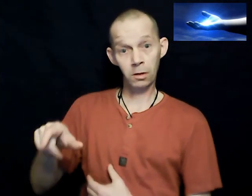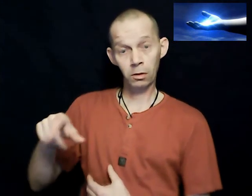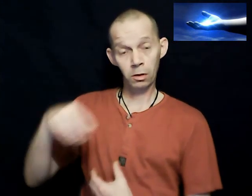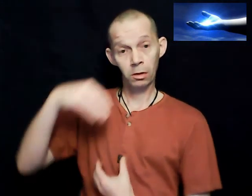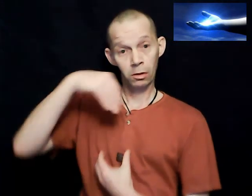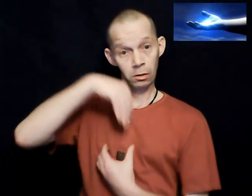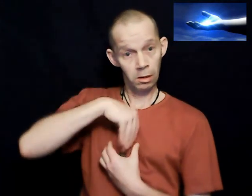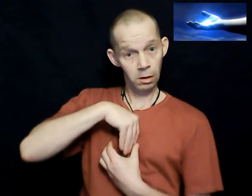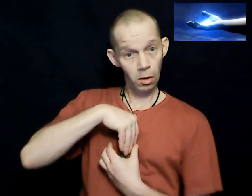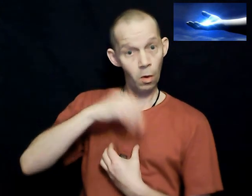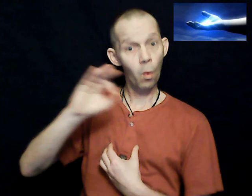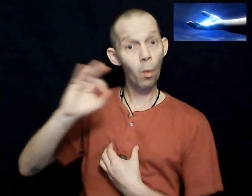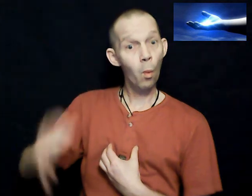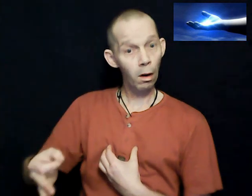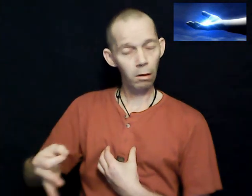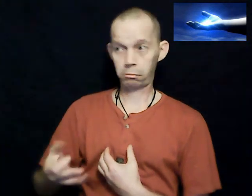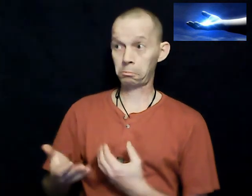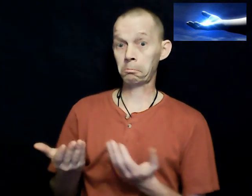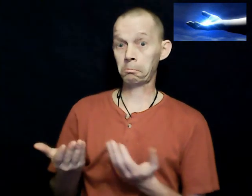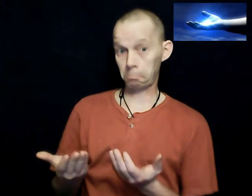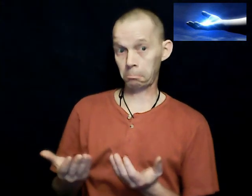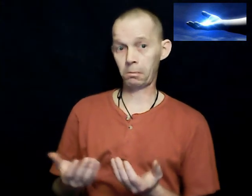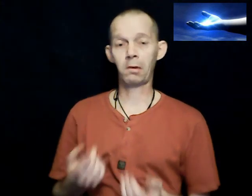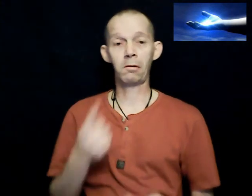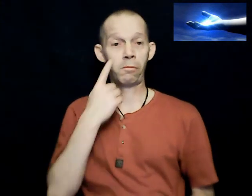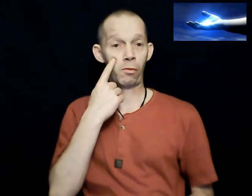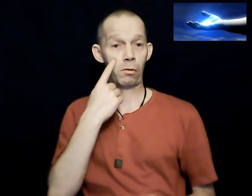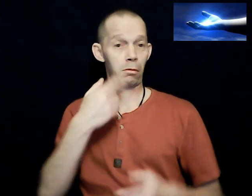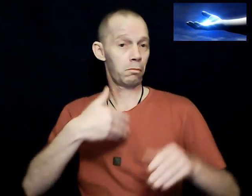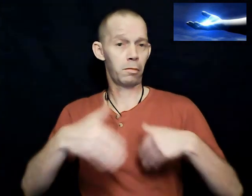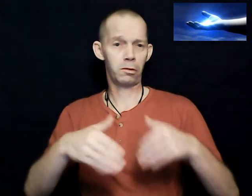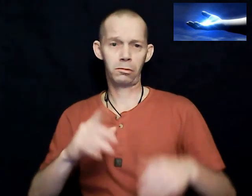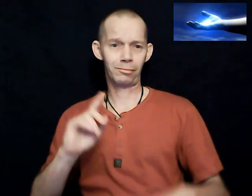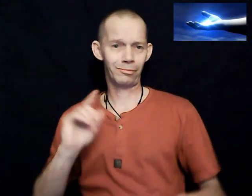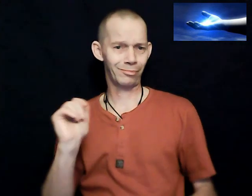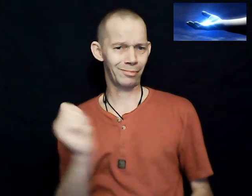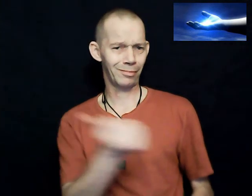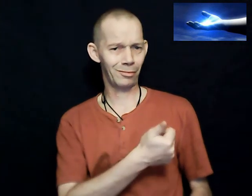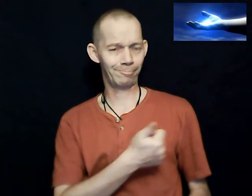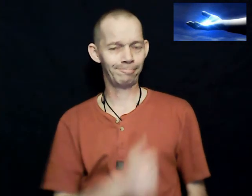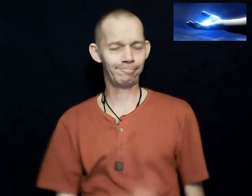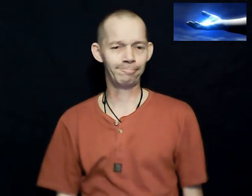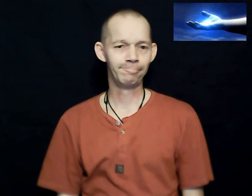d'autres qui sentent "oui" à l'intérieur ça dépend ce qui marche à chacun.